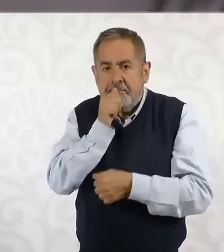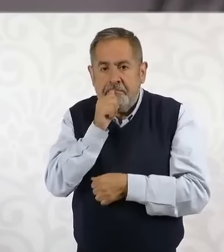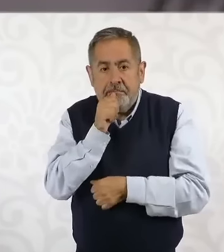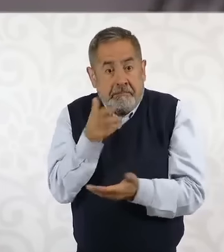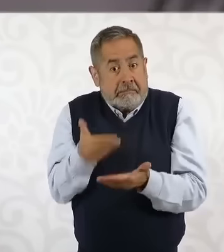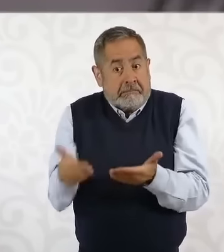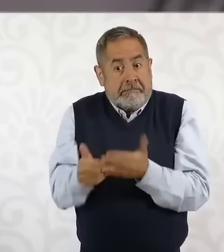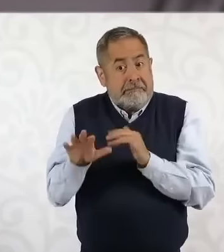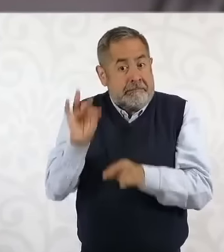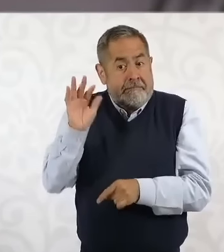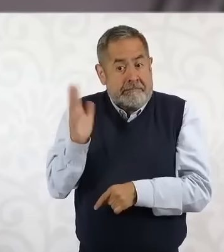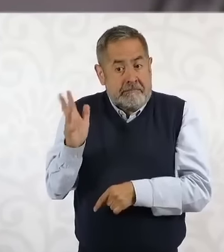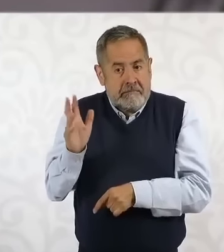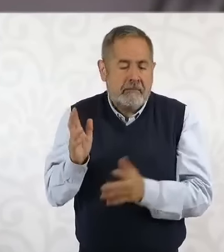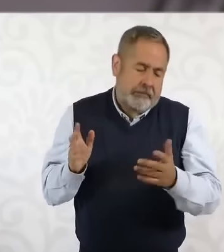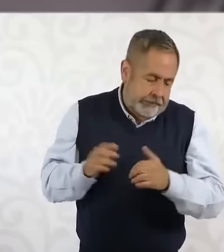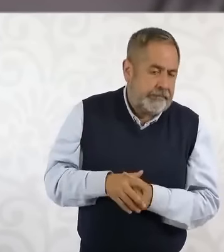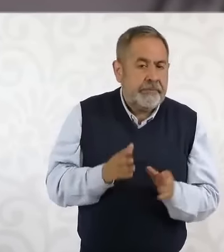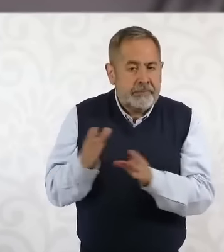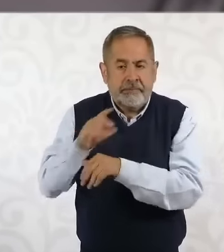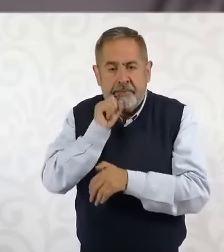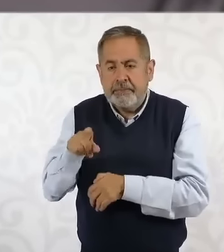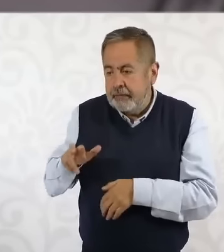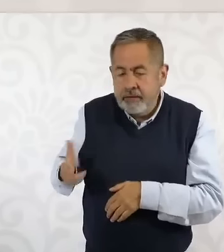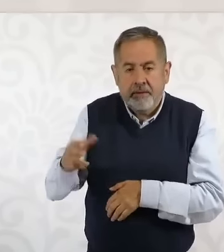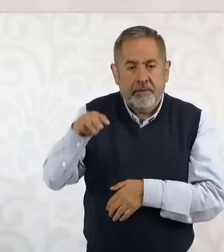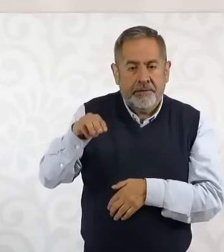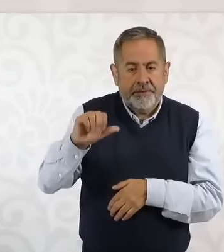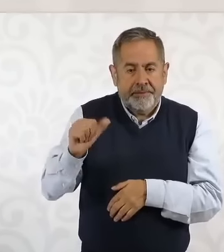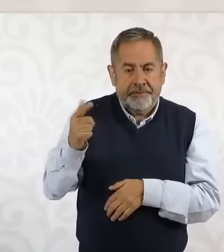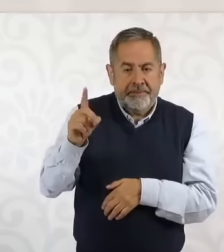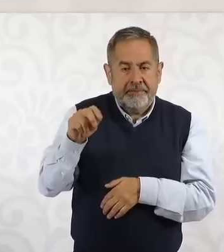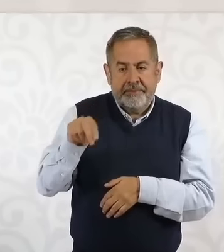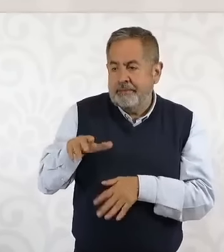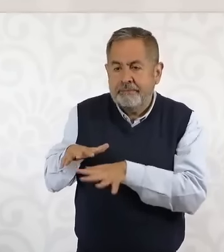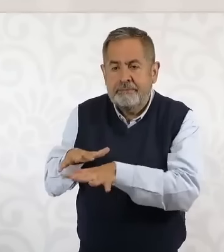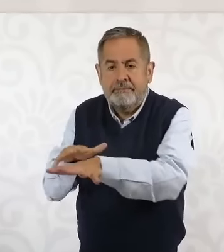Eh, pero también trabajamos mucho en la parte del río Magdalena que llega a los viveros de Coyoacán